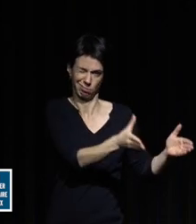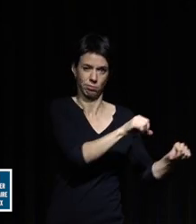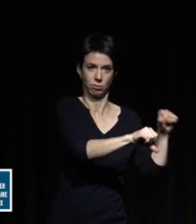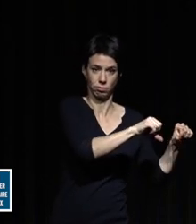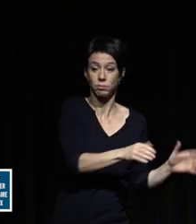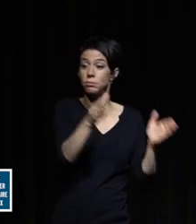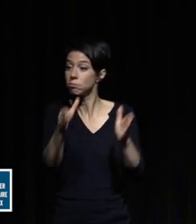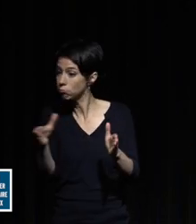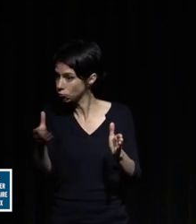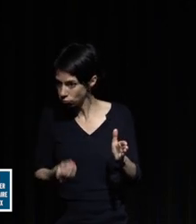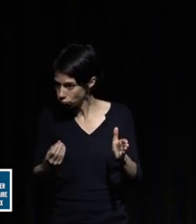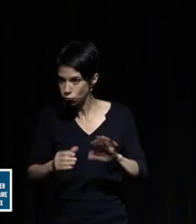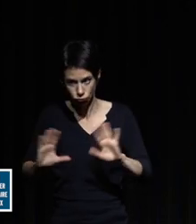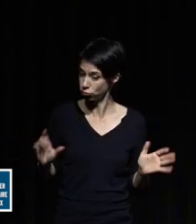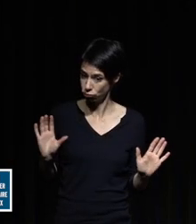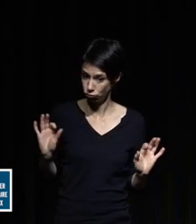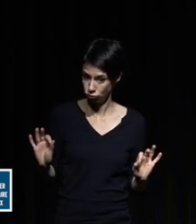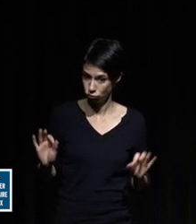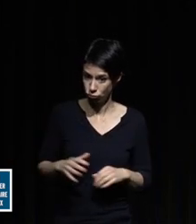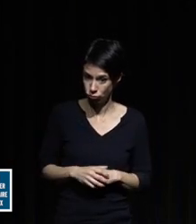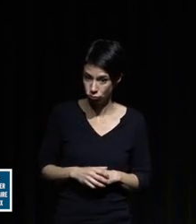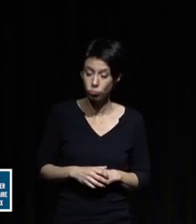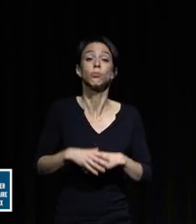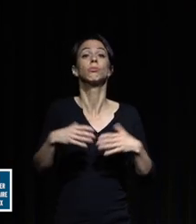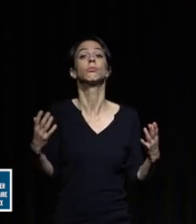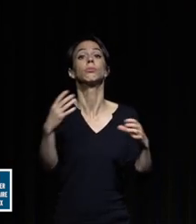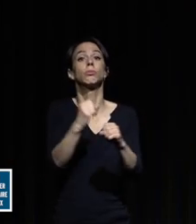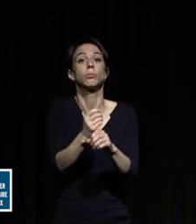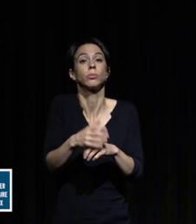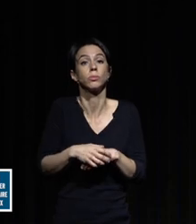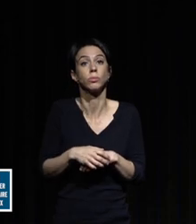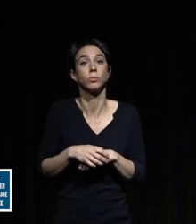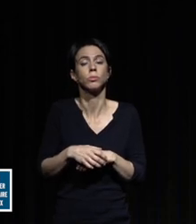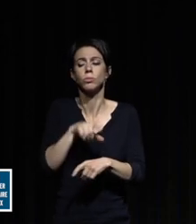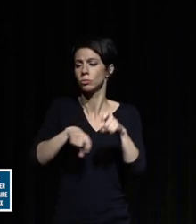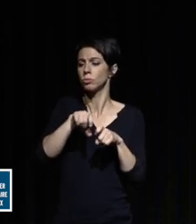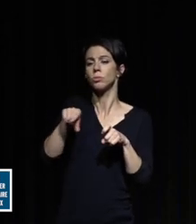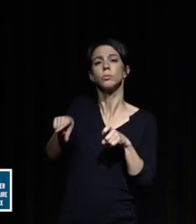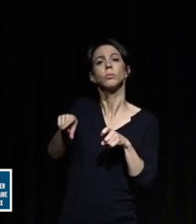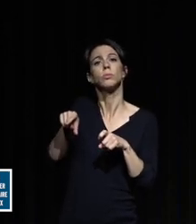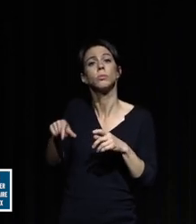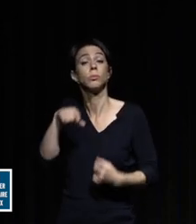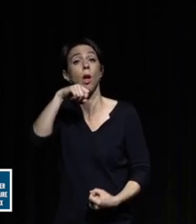de désir d'enfant les traitements hormonaux sont deux premières intentions sont définies dans les